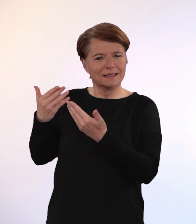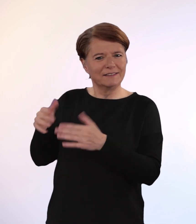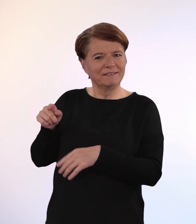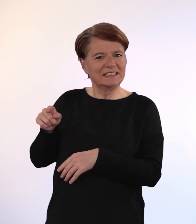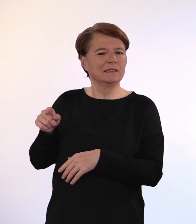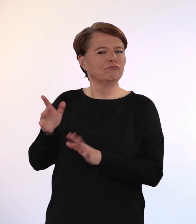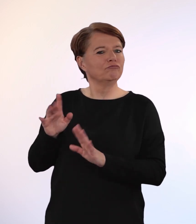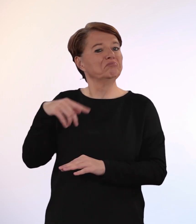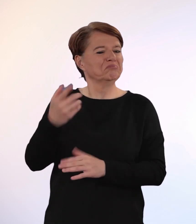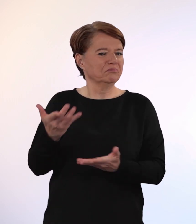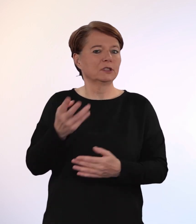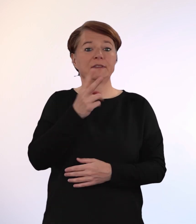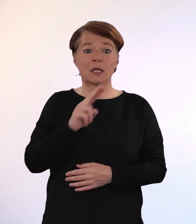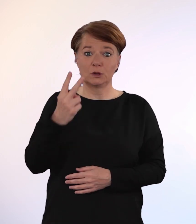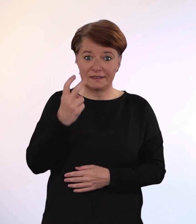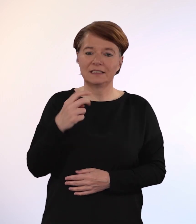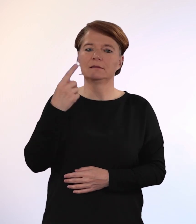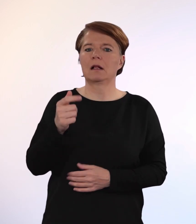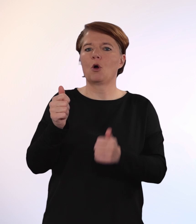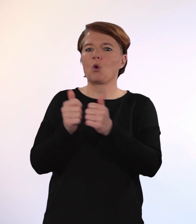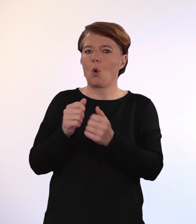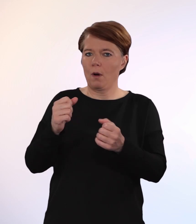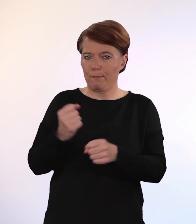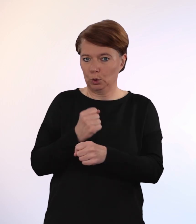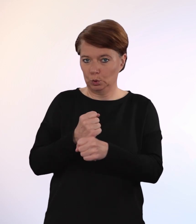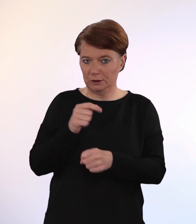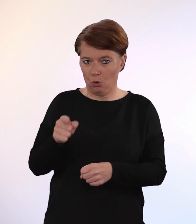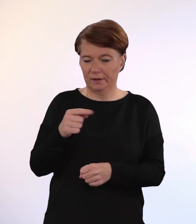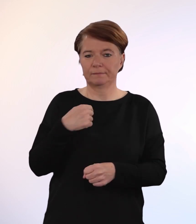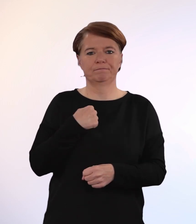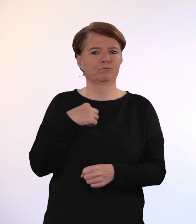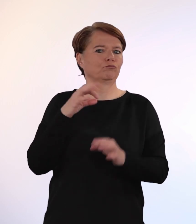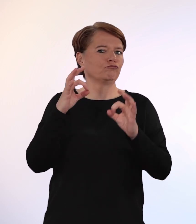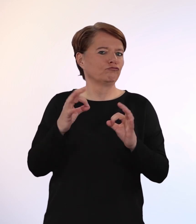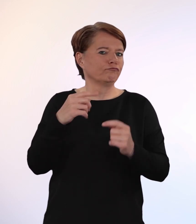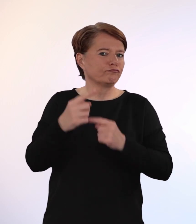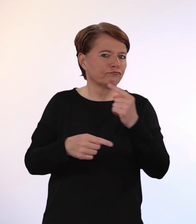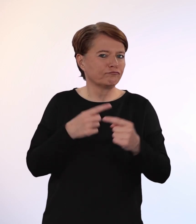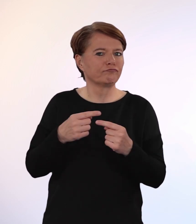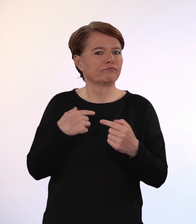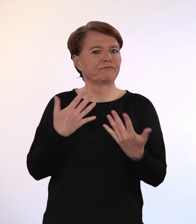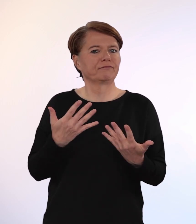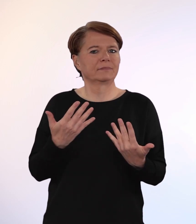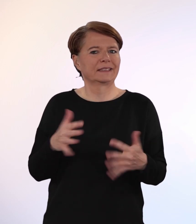Und 2020 war dann die Koproduktion. Da hatte man eigentlich die Möglichkeit,